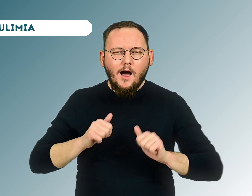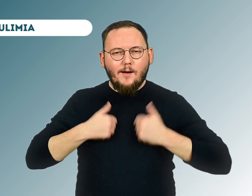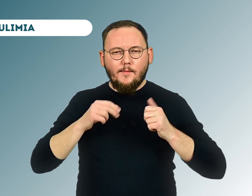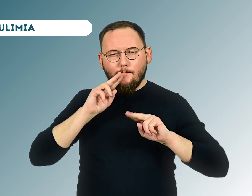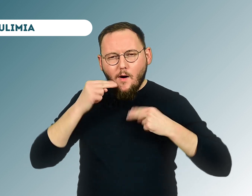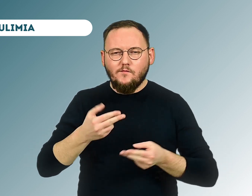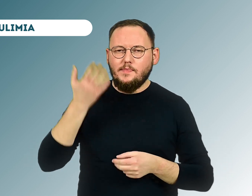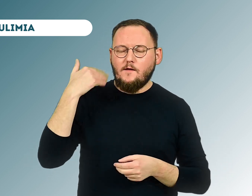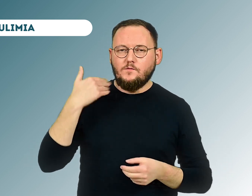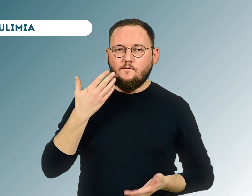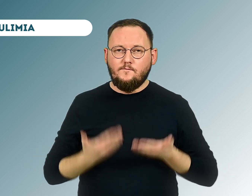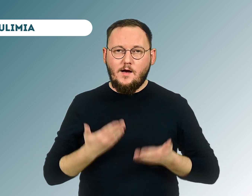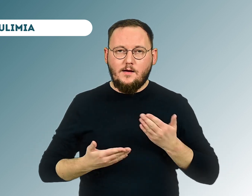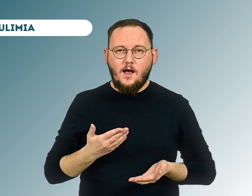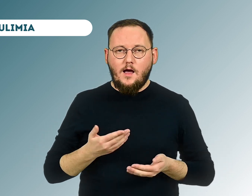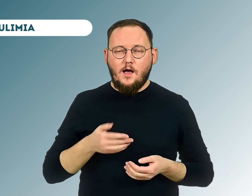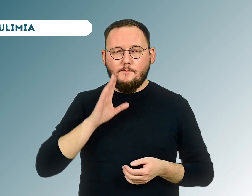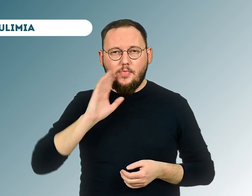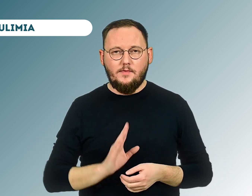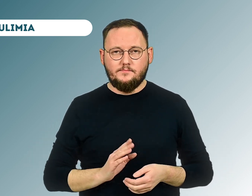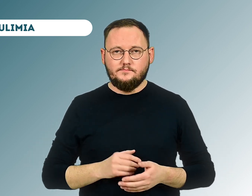które mają na celu spadek wagi.